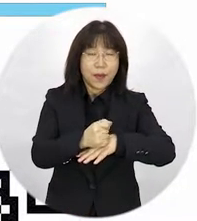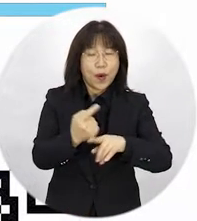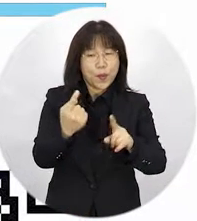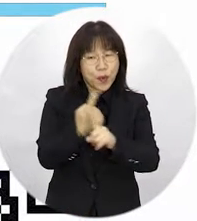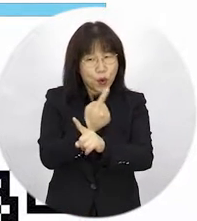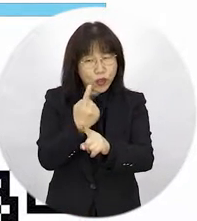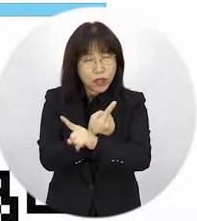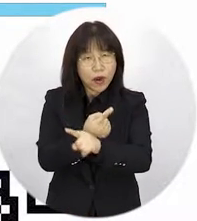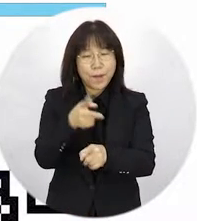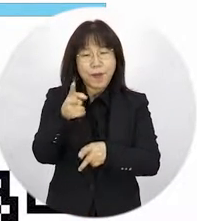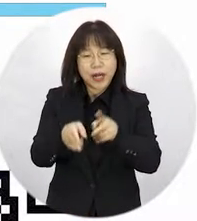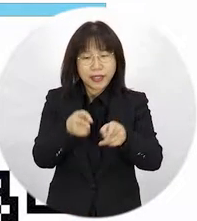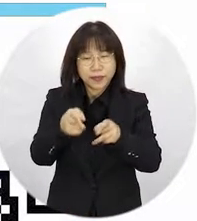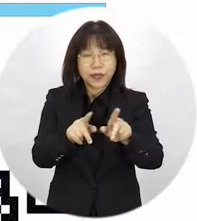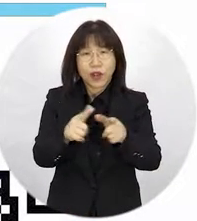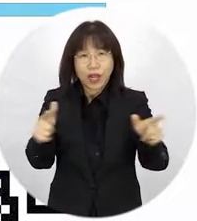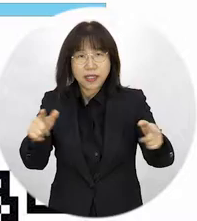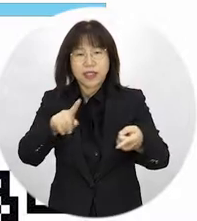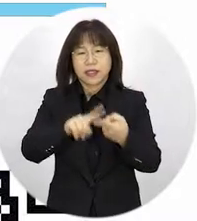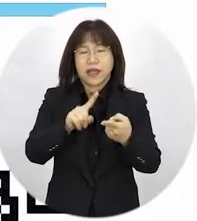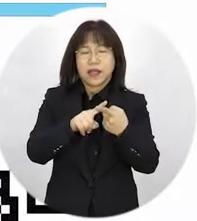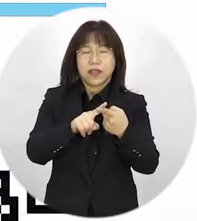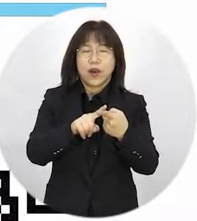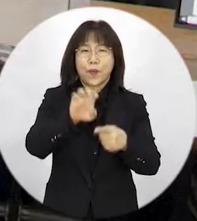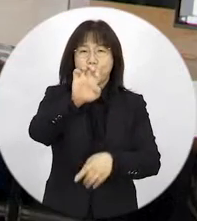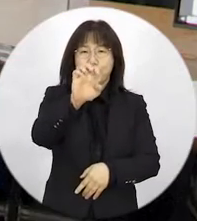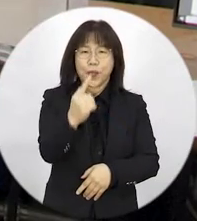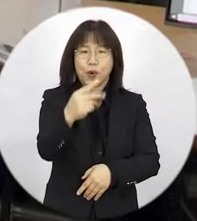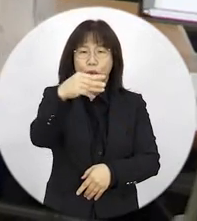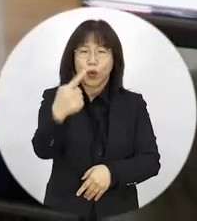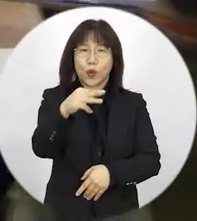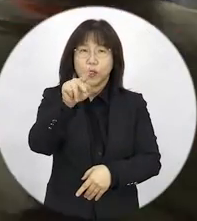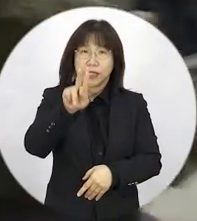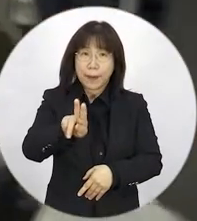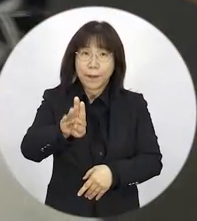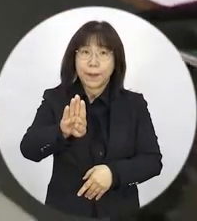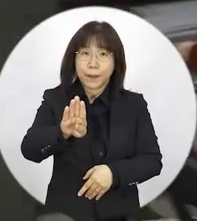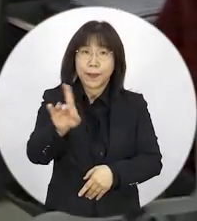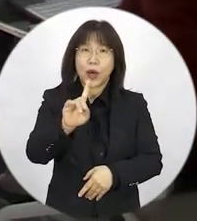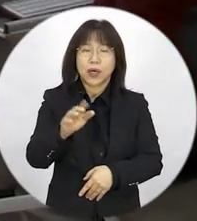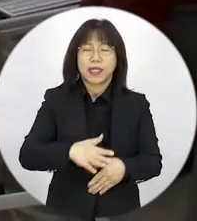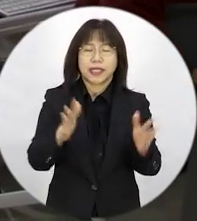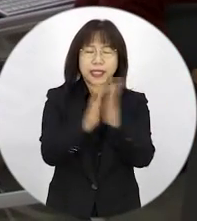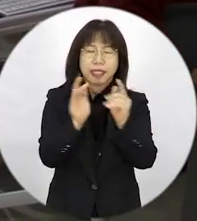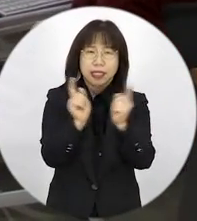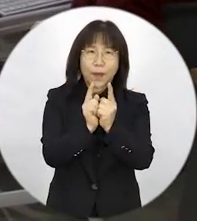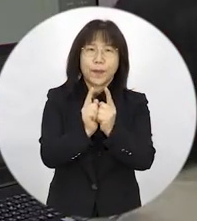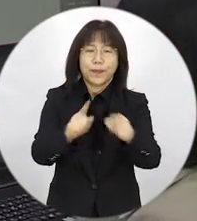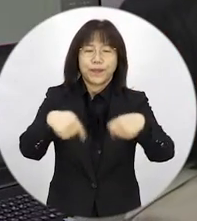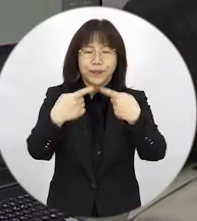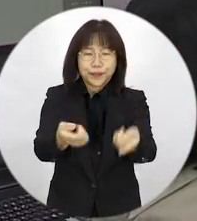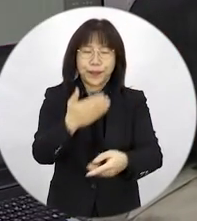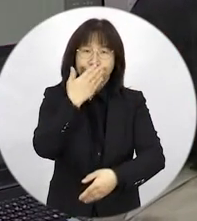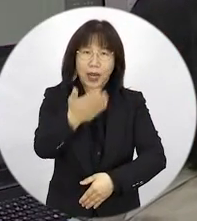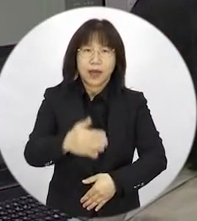포토샵 프로그램의 기본적 활용법을 배울 수 있는 '포토샵 강의'는 대면수업으로 준비했습니다.